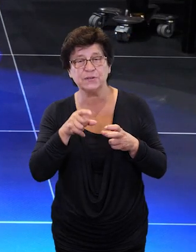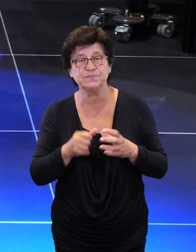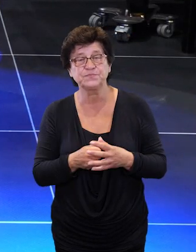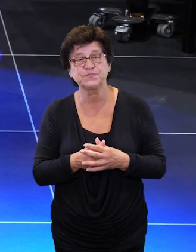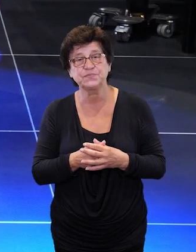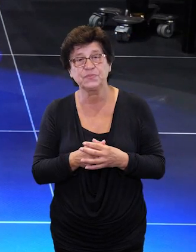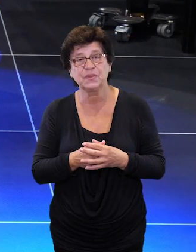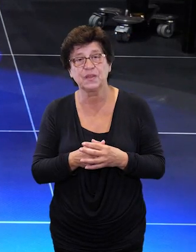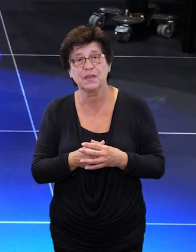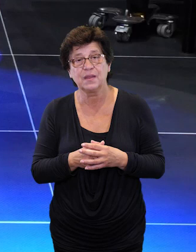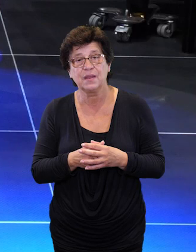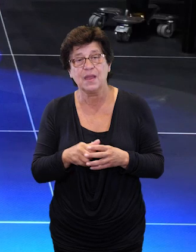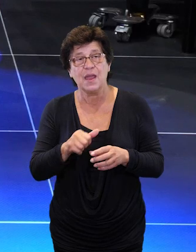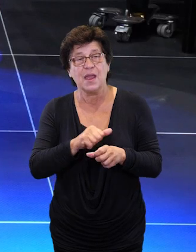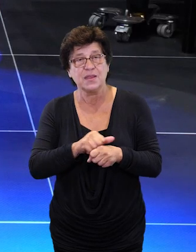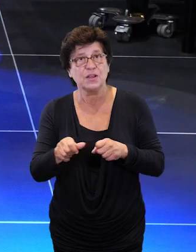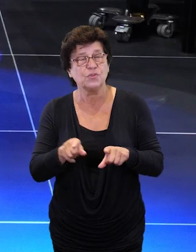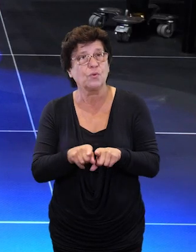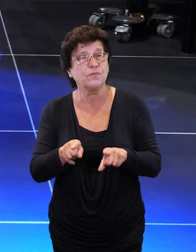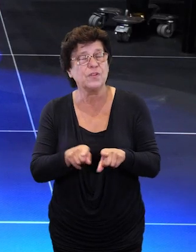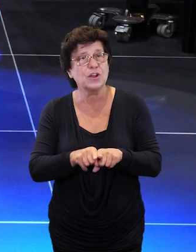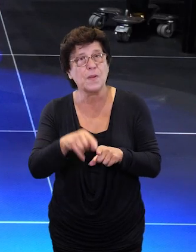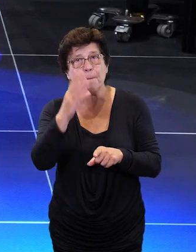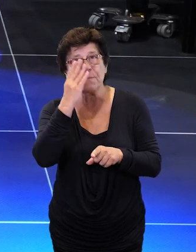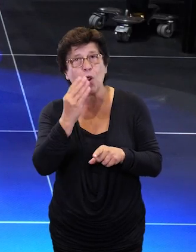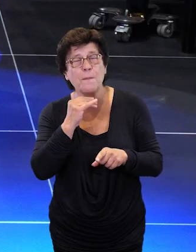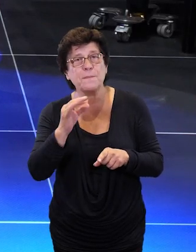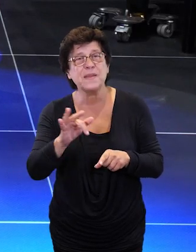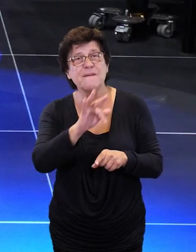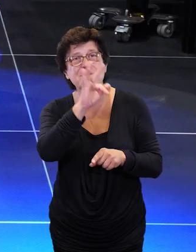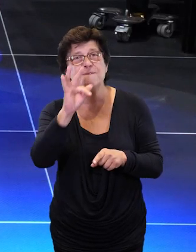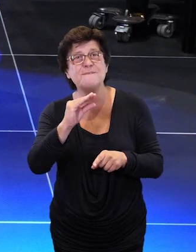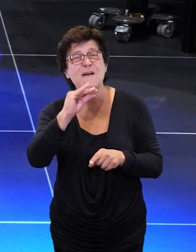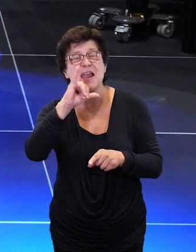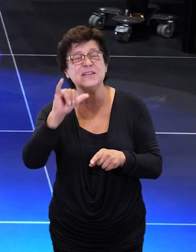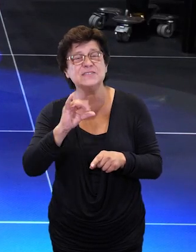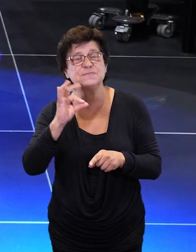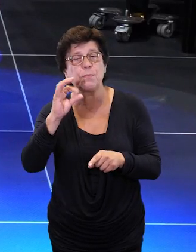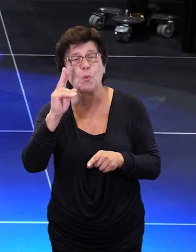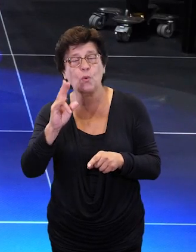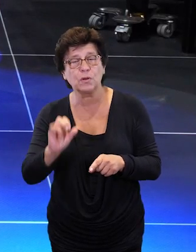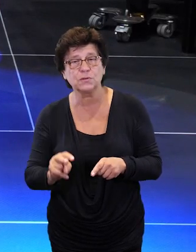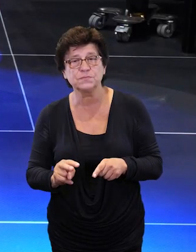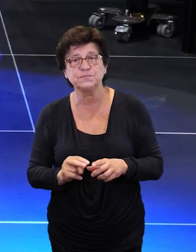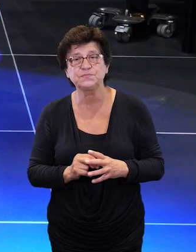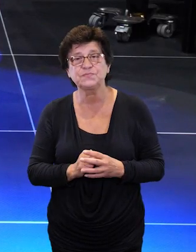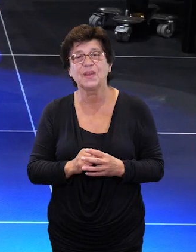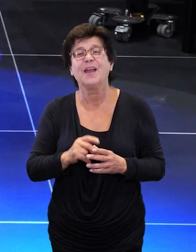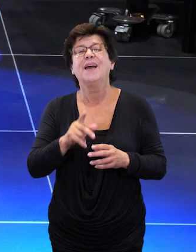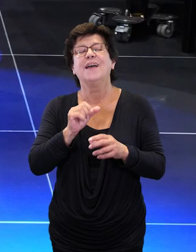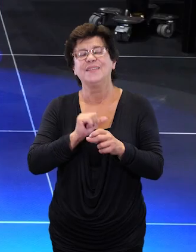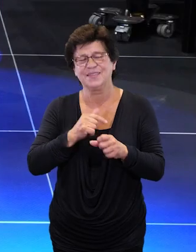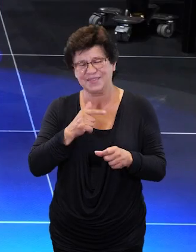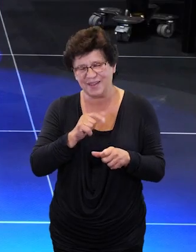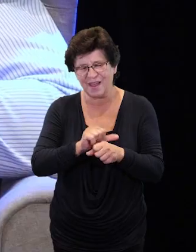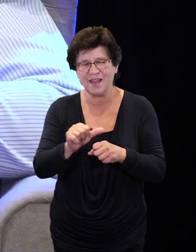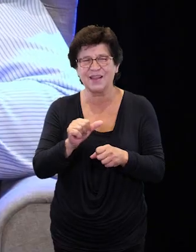jest też profil na Facebooku i w różny sposób pan przybliża... Jest wszędzie, na TikToku... A paradoks największy,